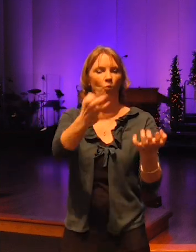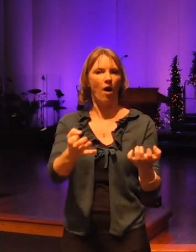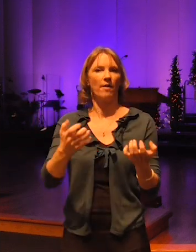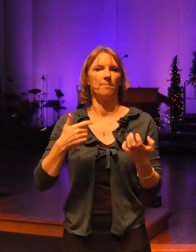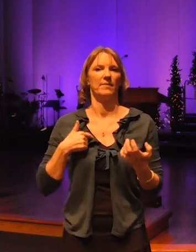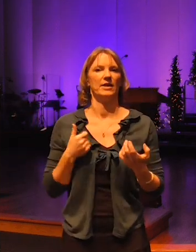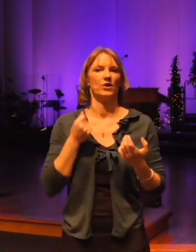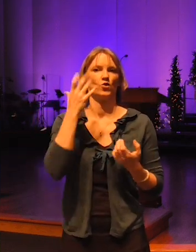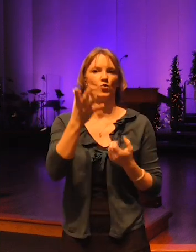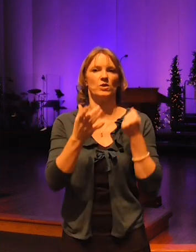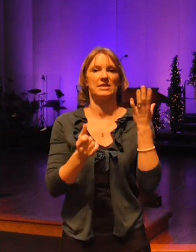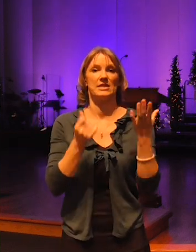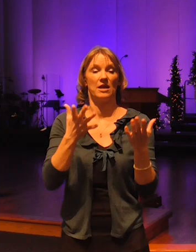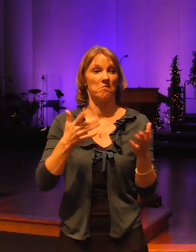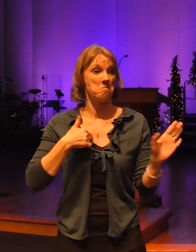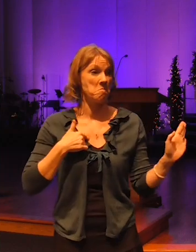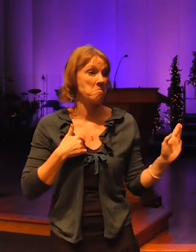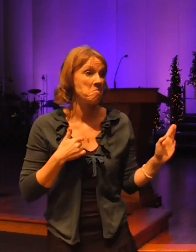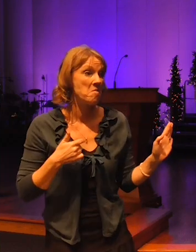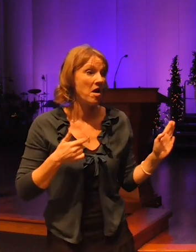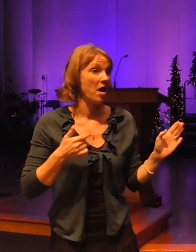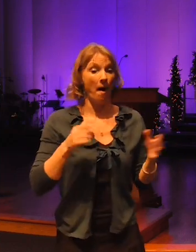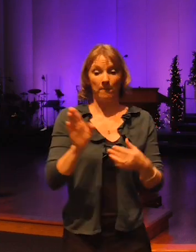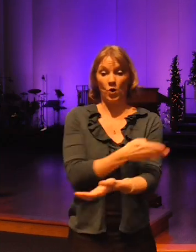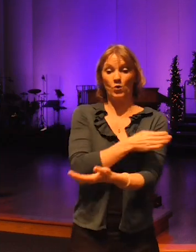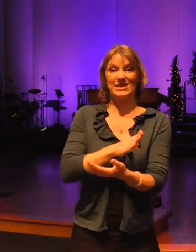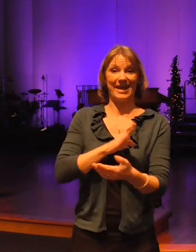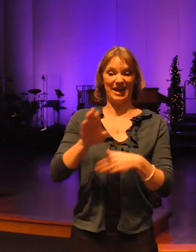a deshacerme de la música por completo y simplemente veré las noticias y las escucharé todo el